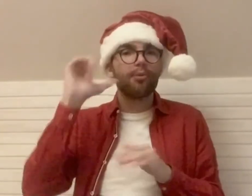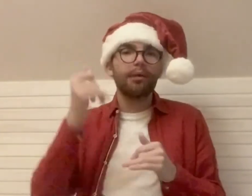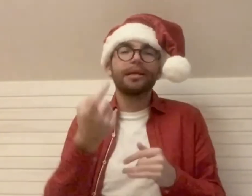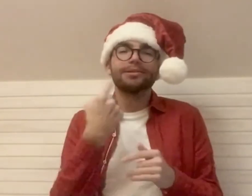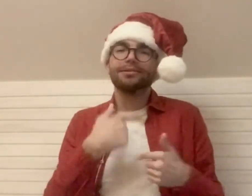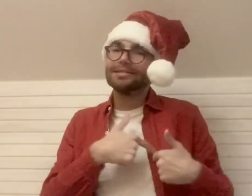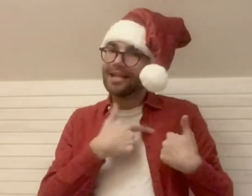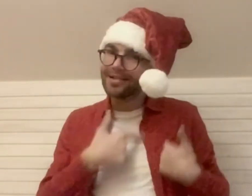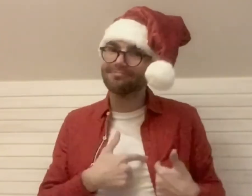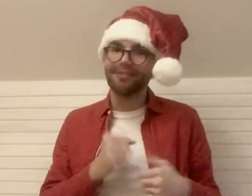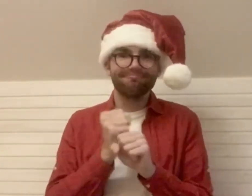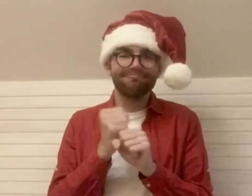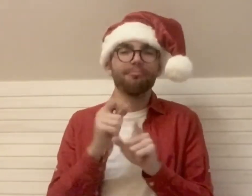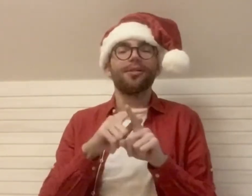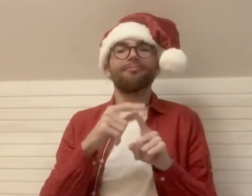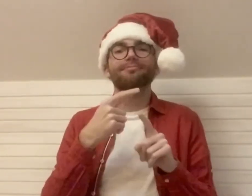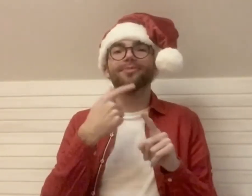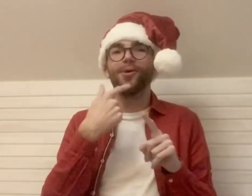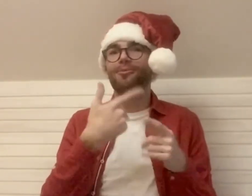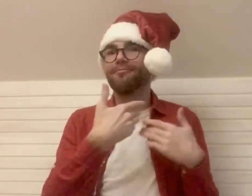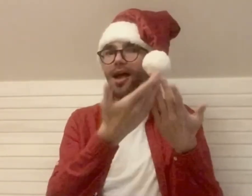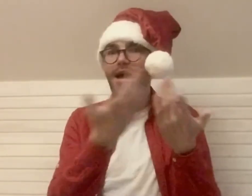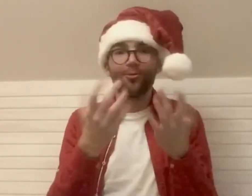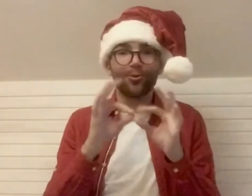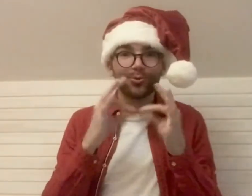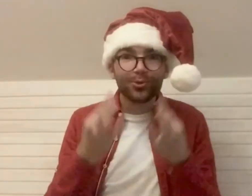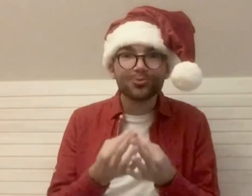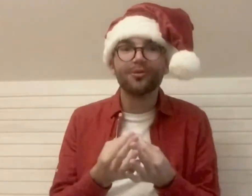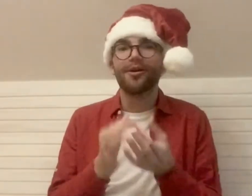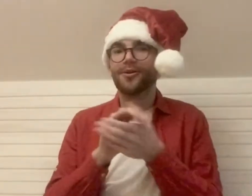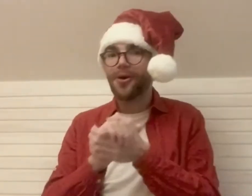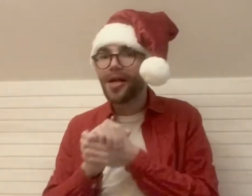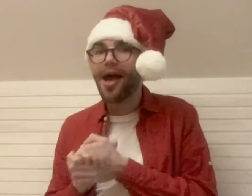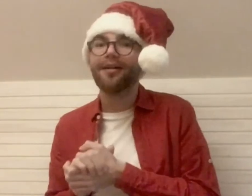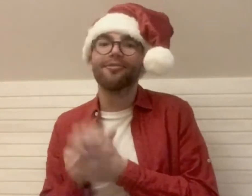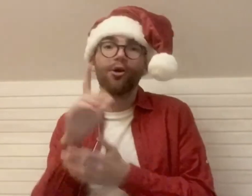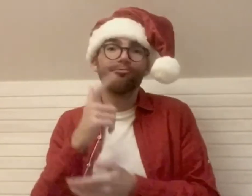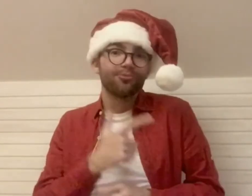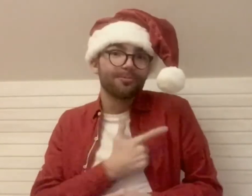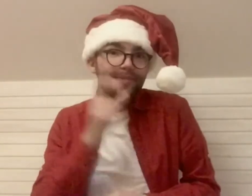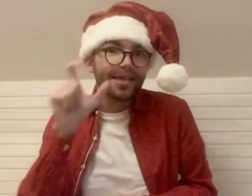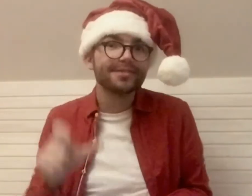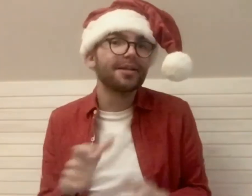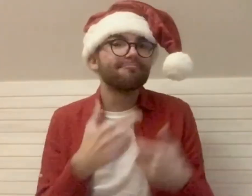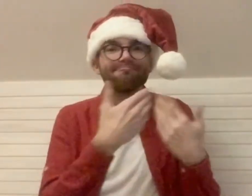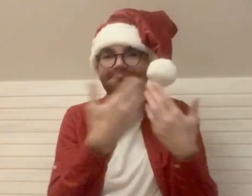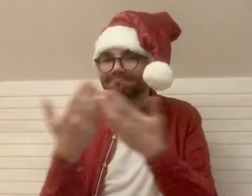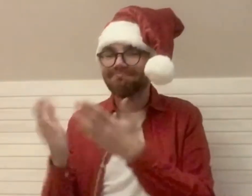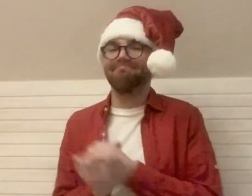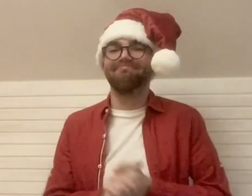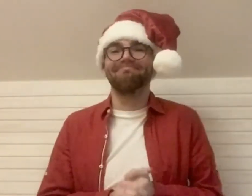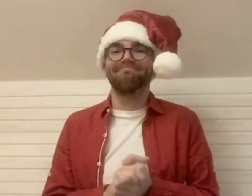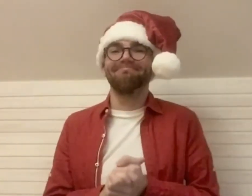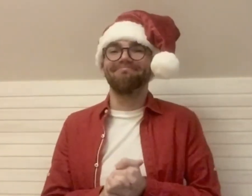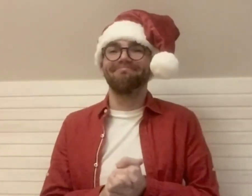Glavno je, da iz srca. To podarimo svoji družini, prijateljem ali svoji ljubezni.